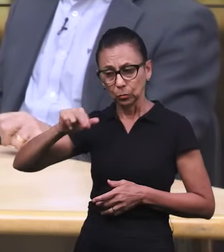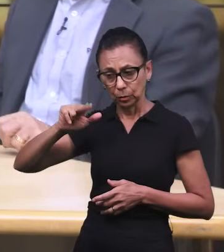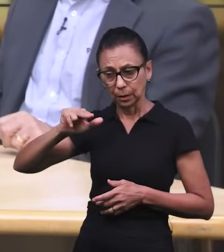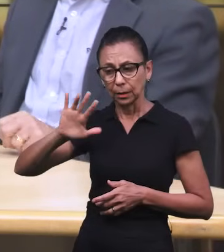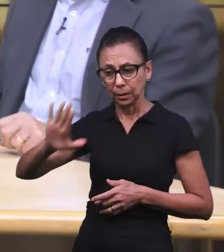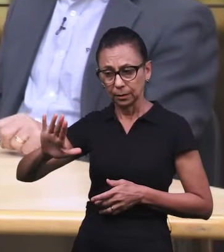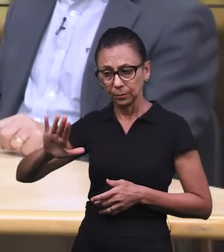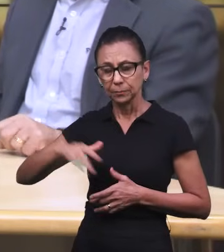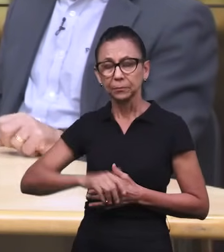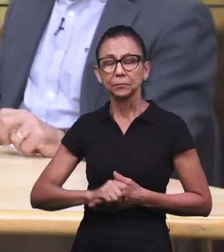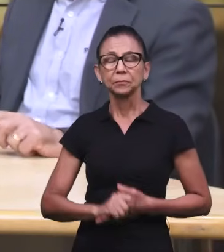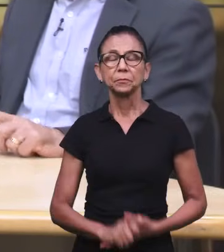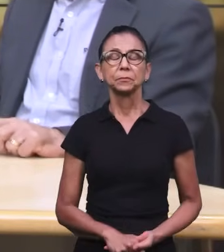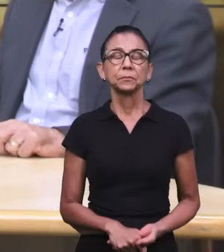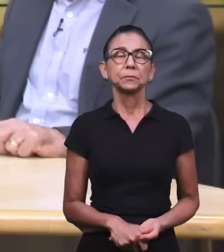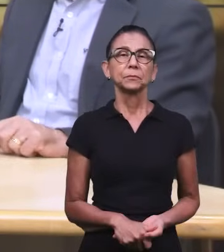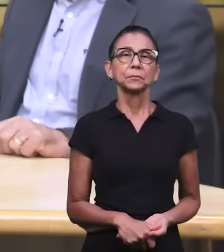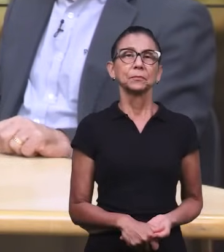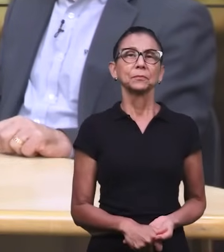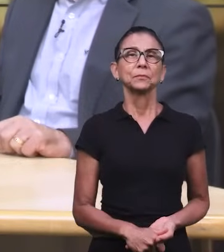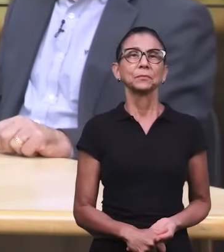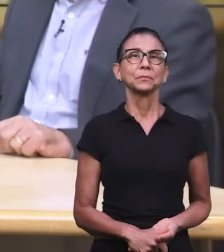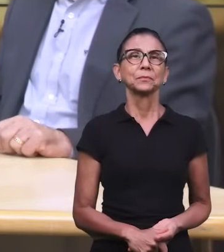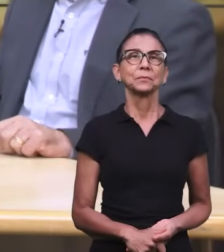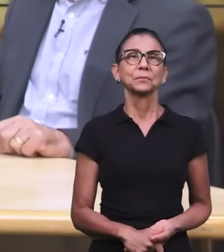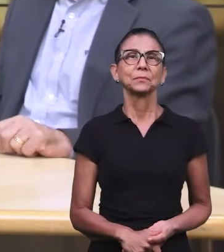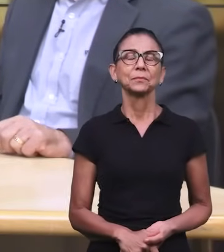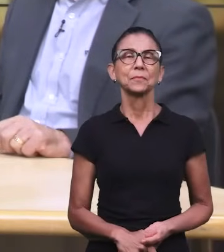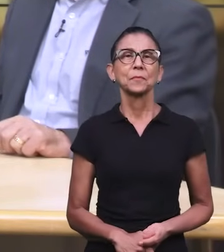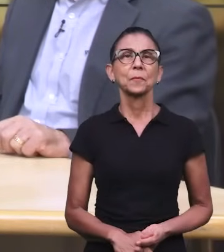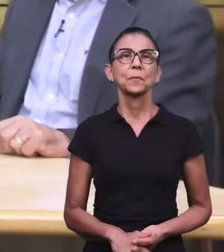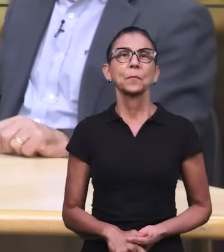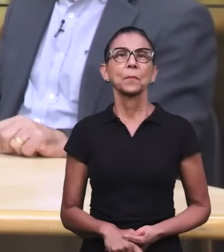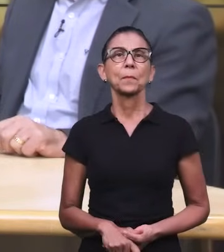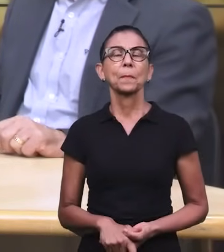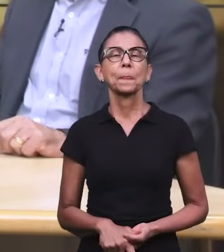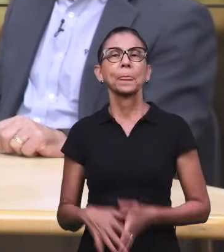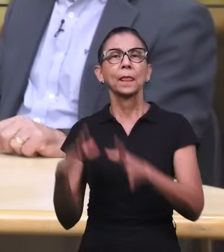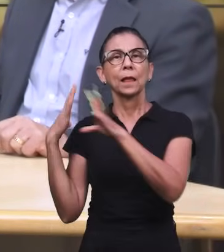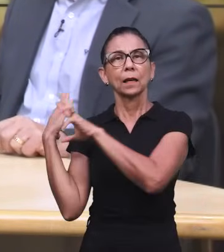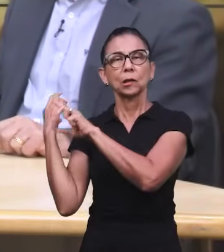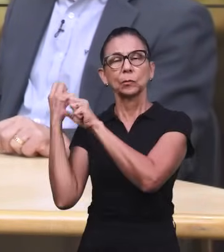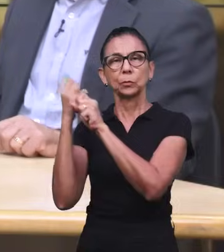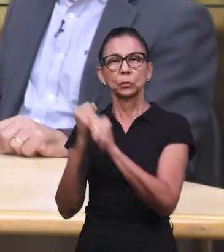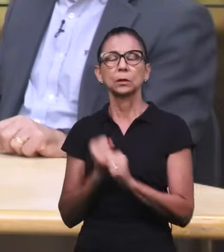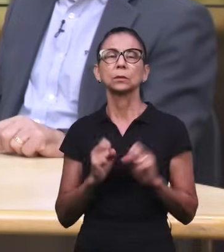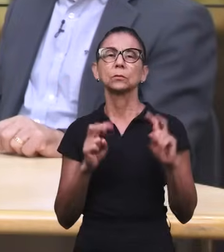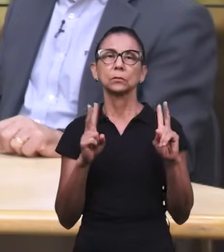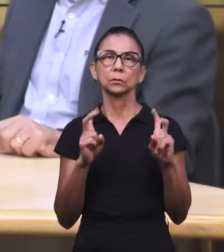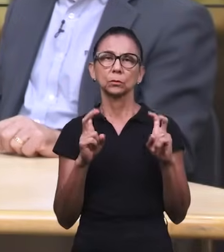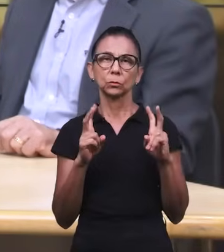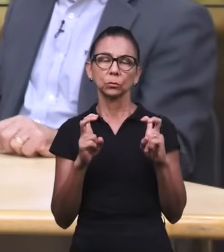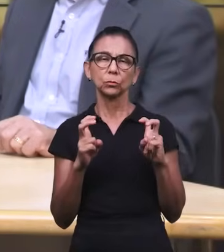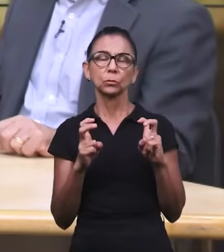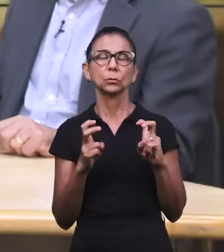aqui uma uma pequena recapitulação dos assuntos que que foram abordados nos últimos assuntos né